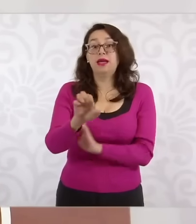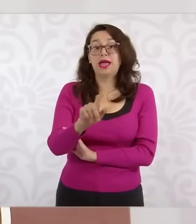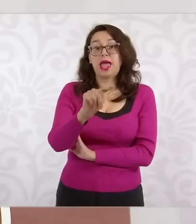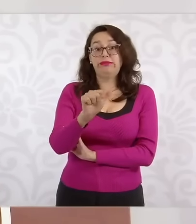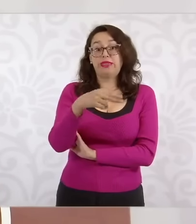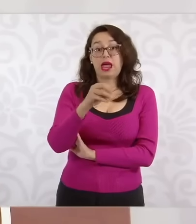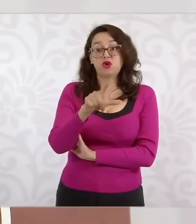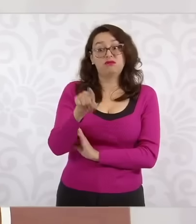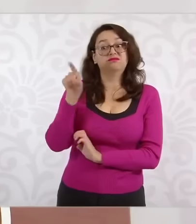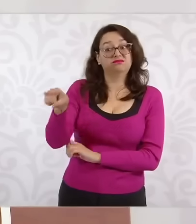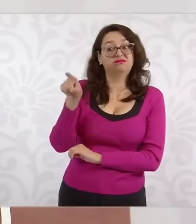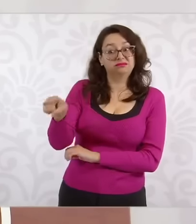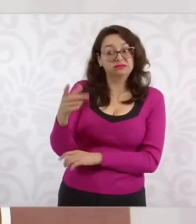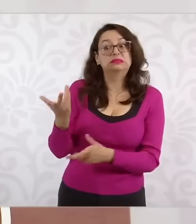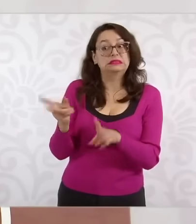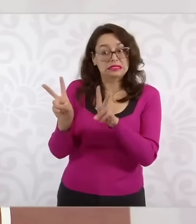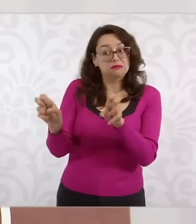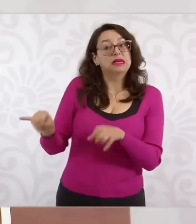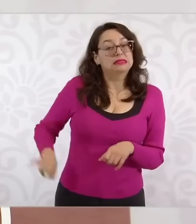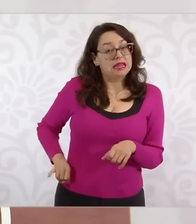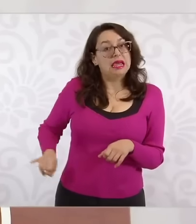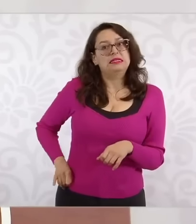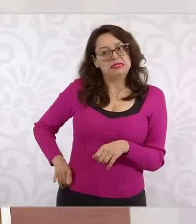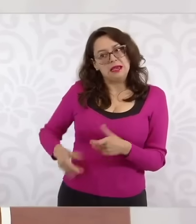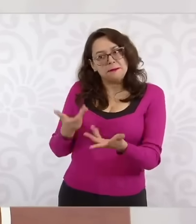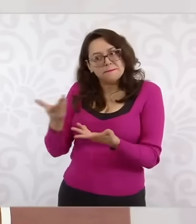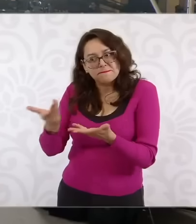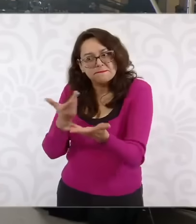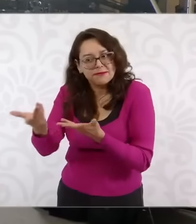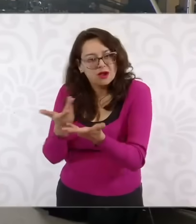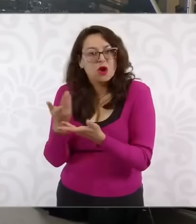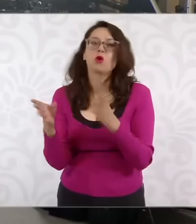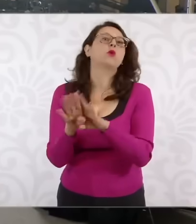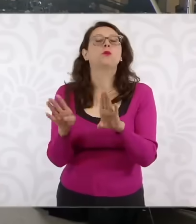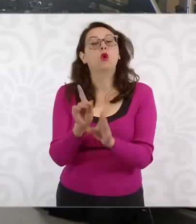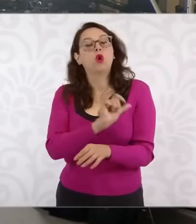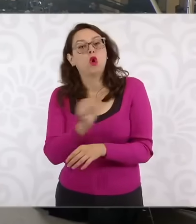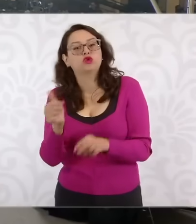mucho y estamos trabajando en ello y algunos otros temas de interés para México y algunos